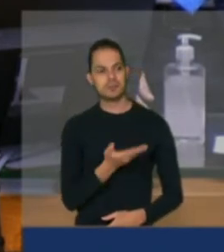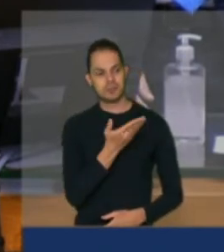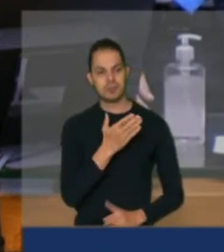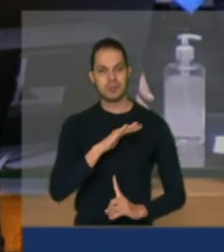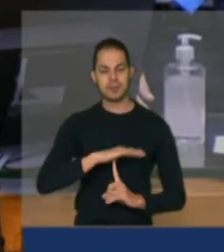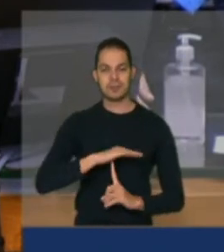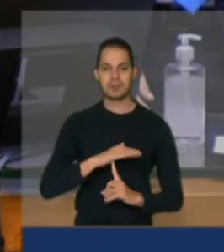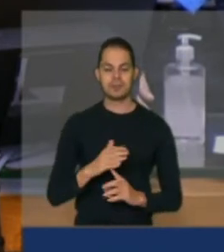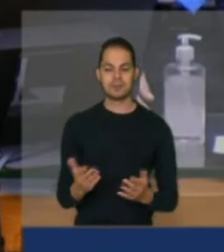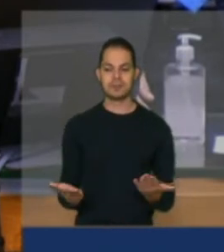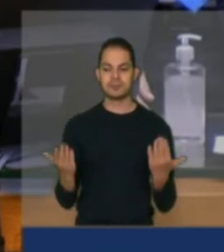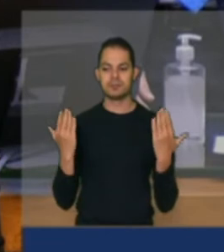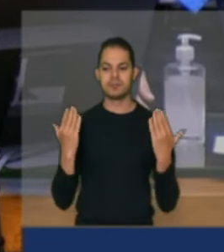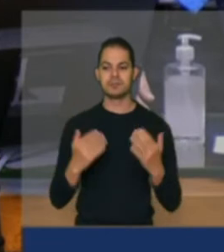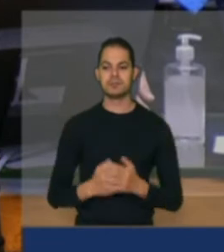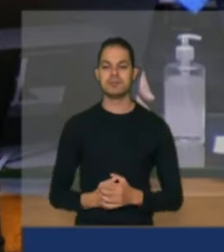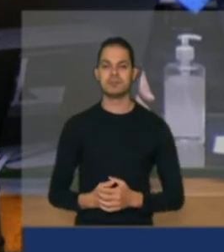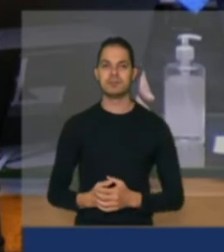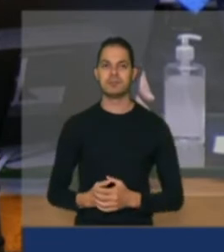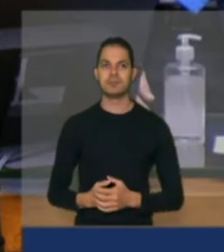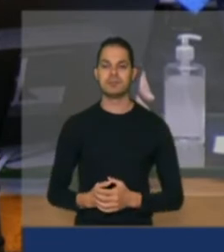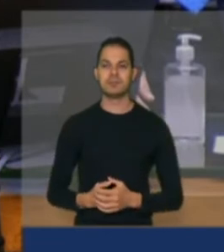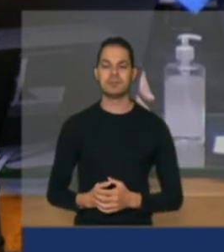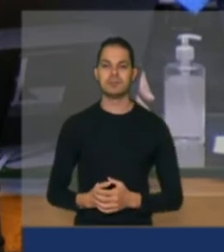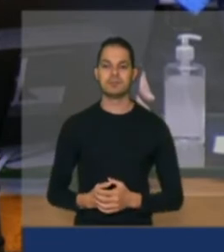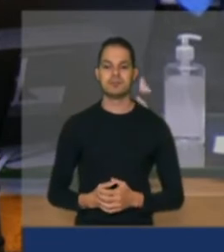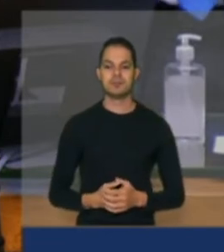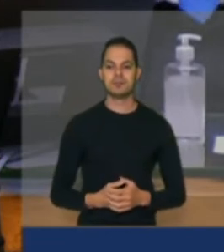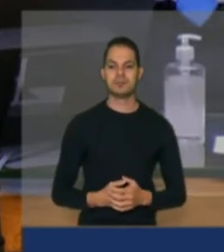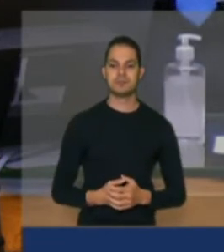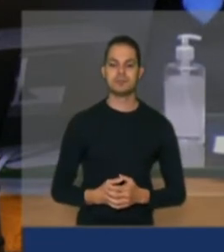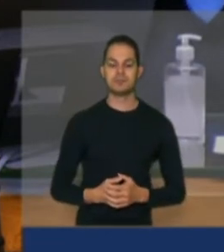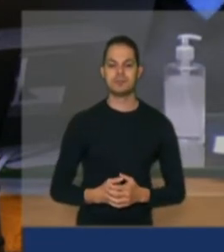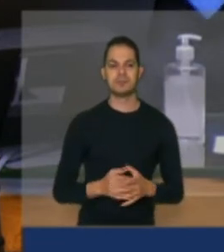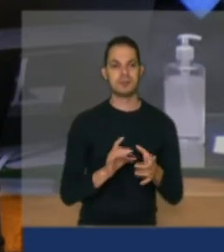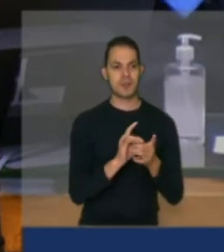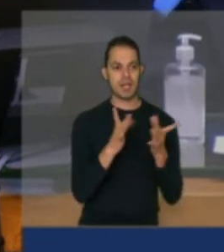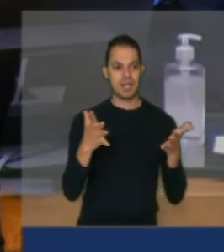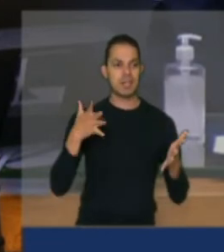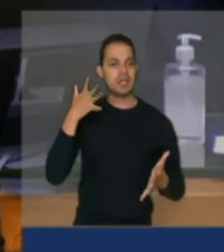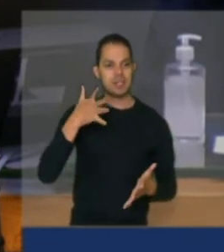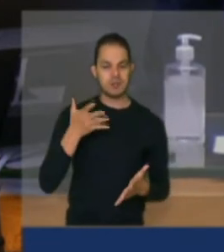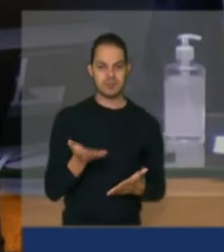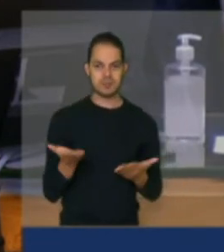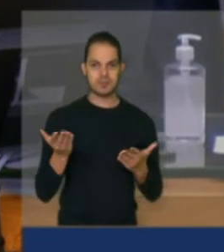PARA... PARA FALAR PARA O BRASIL. TEM V.EXA. A PALAVRA. [DEPUTADO]: OBRIGADO, PRESIDENTE. DEPUTADO GILBERTO